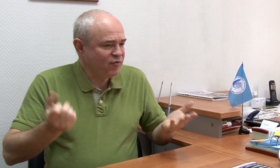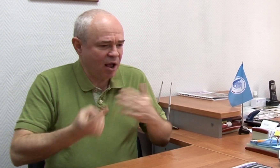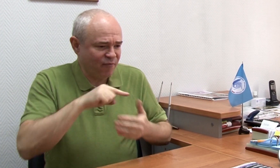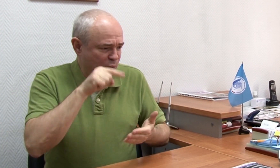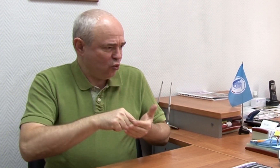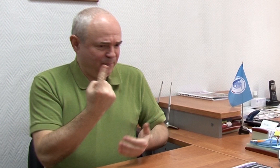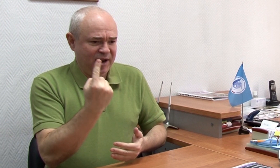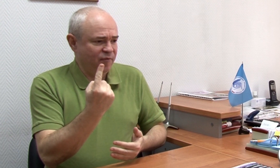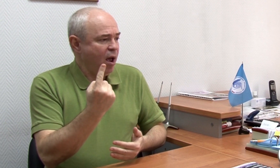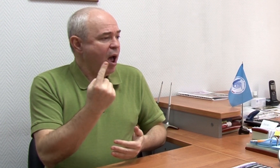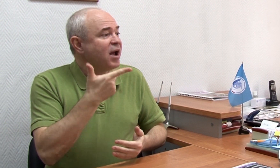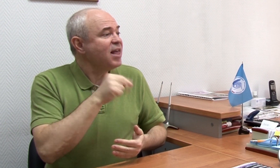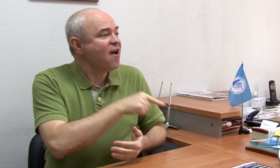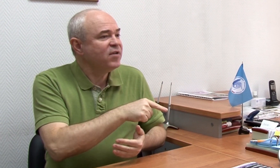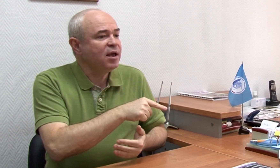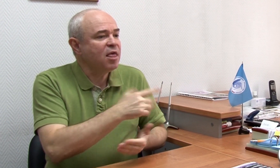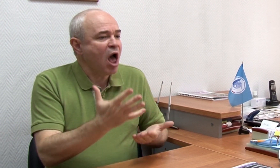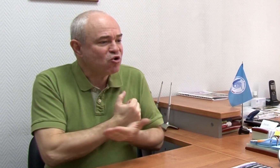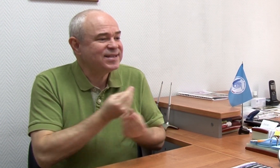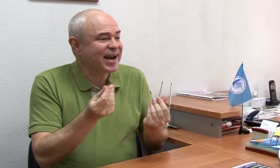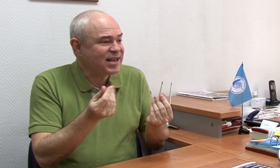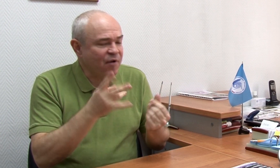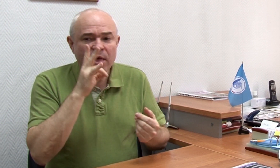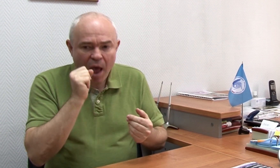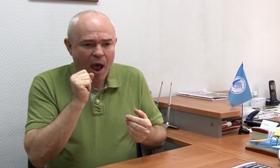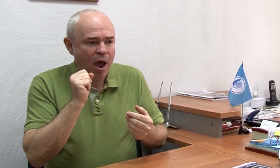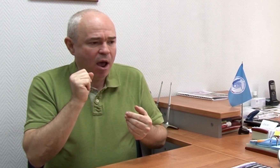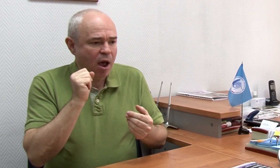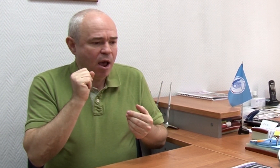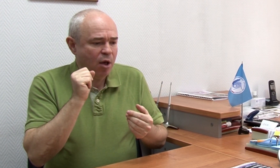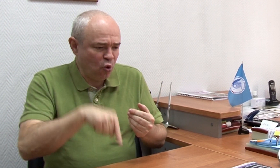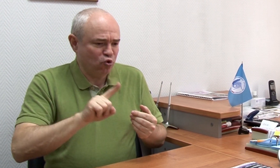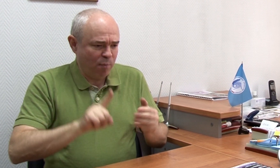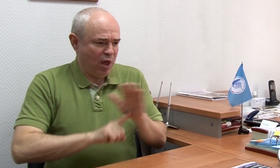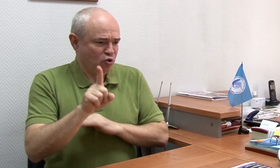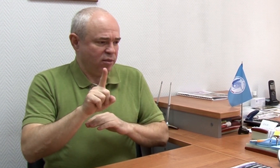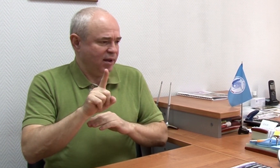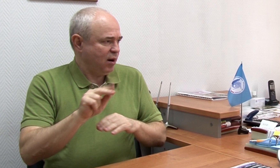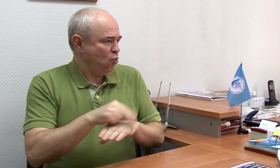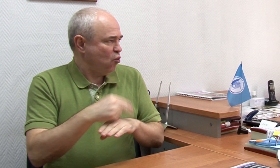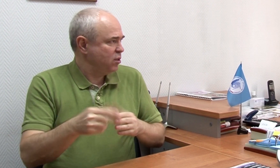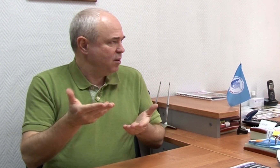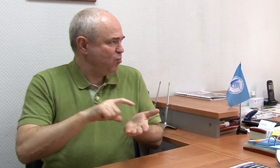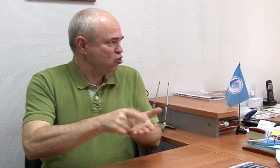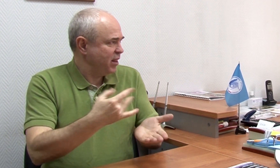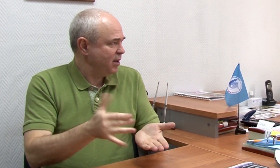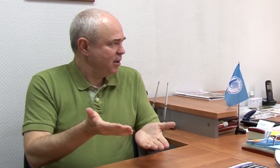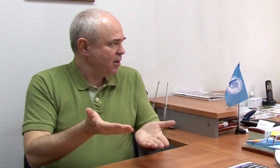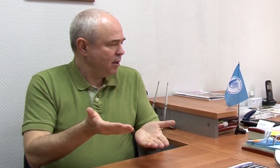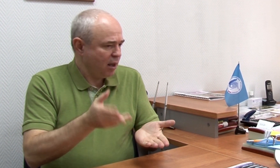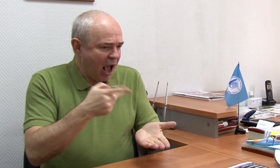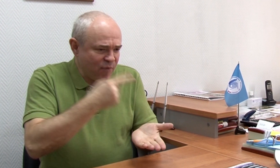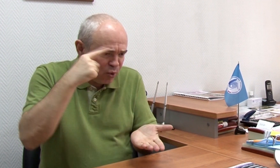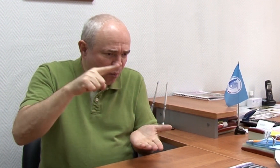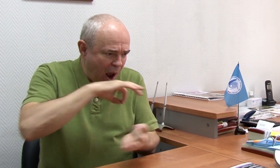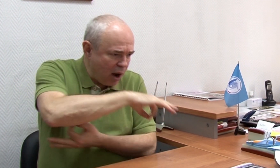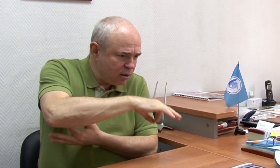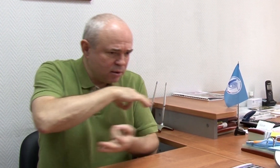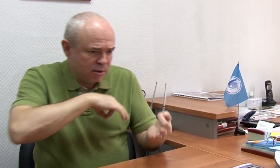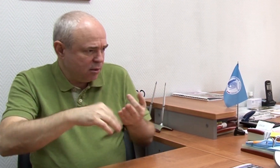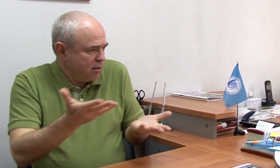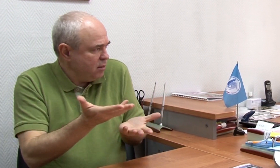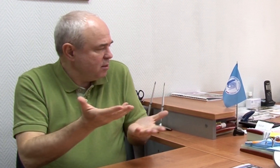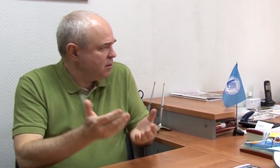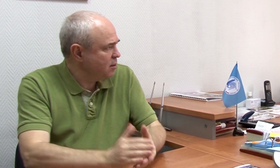Напрашивается прежде всего такой вопрос. Где вы нашли средства на то, чтобы начать ремонт помещений? Как вам удалось выкрутиться?